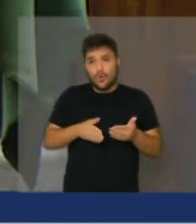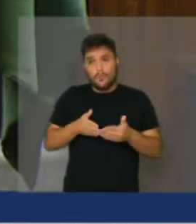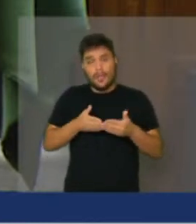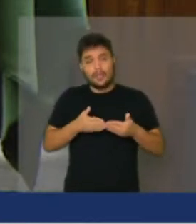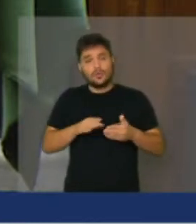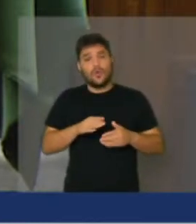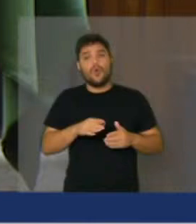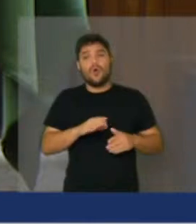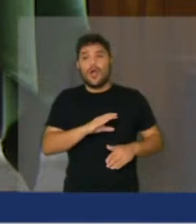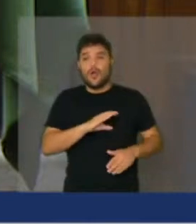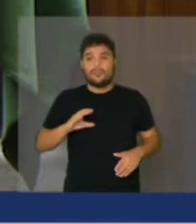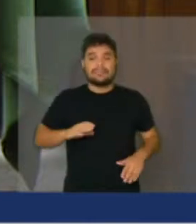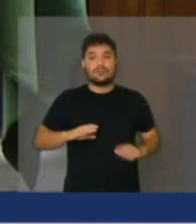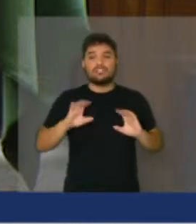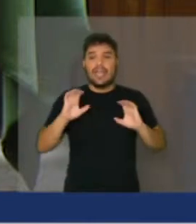DIZ QUE OS DADOS SÃO SIGILOSOS. A DECLARAÇÃO QUE